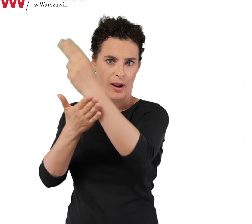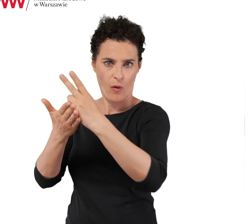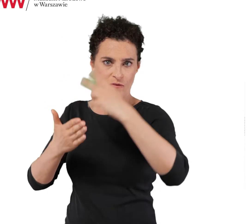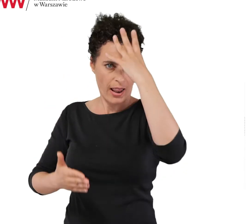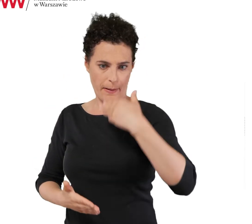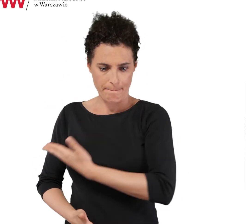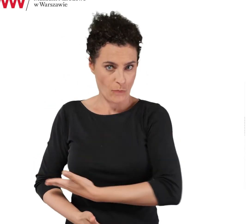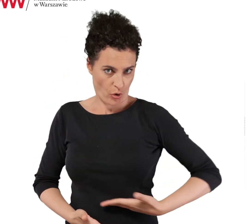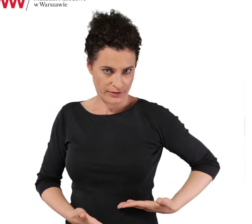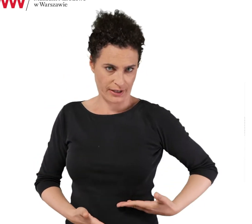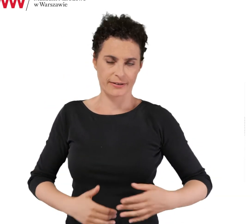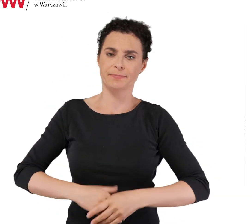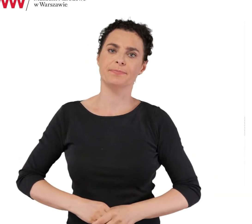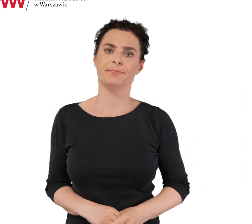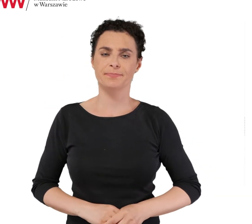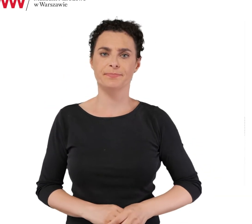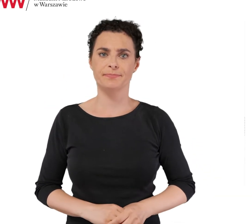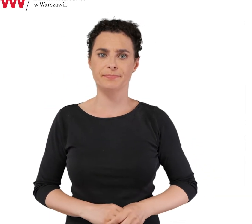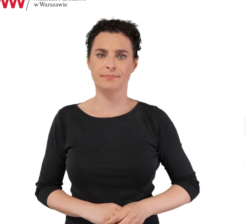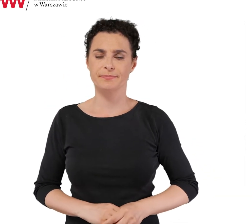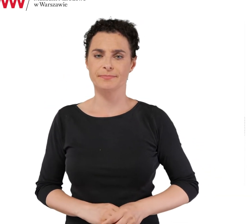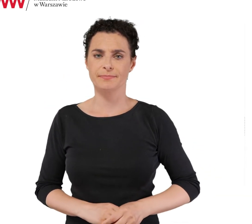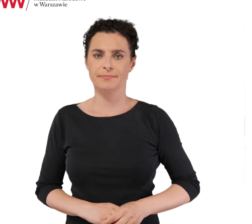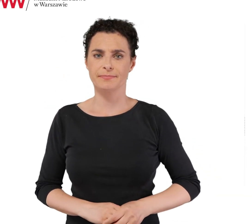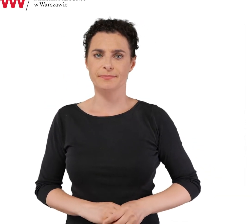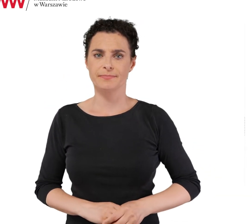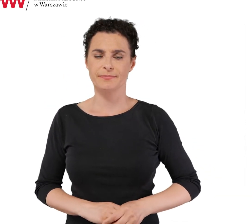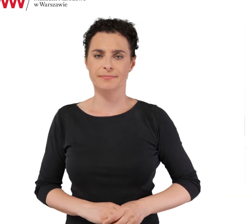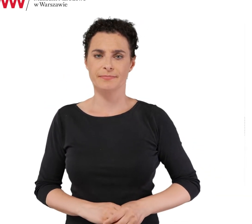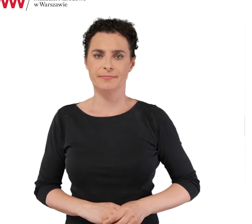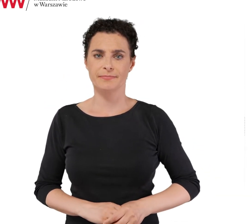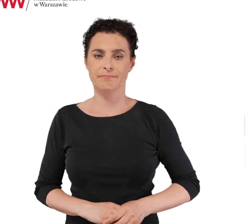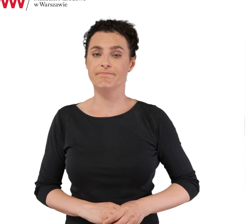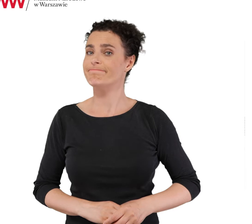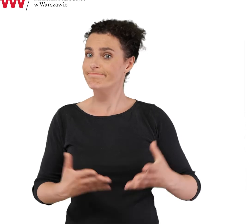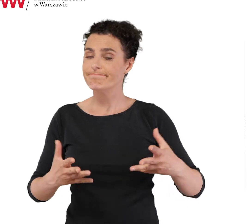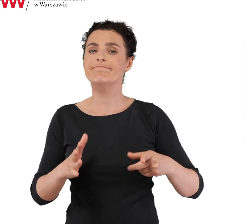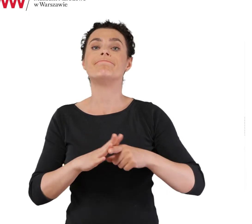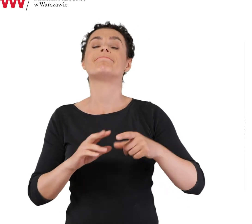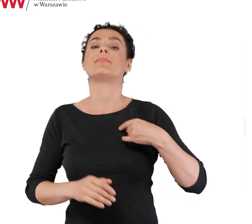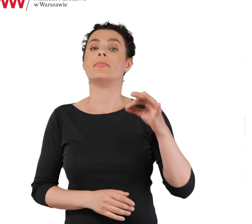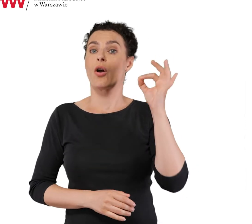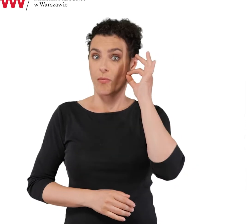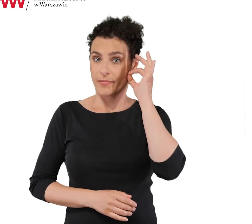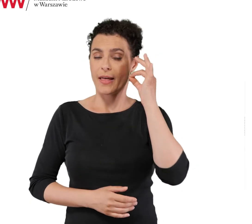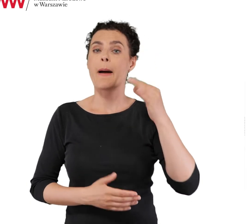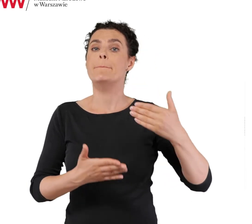jako gatunek o znacznym potencjale krytycznym. Szeroko otwarte oczy modelki -